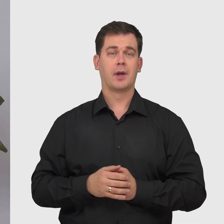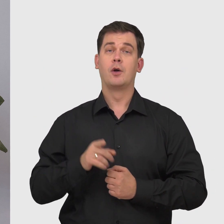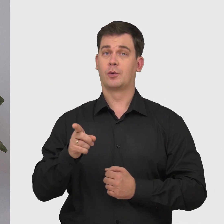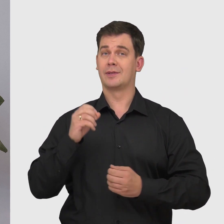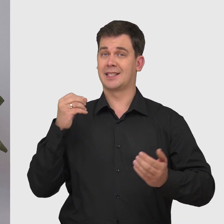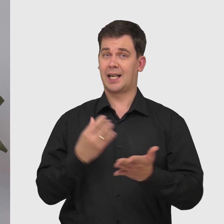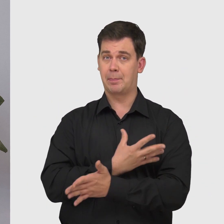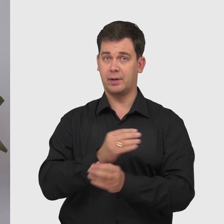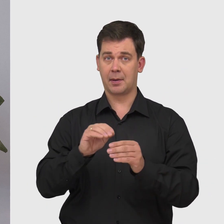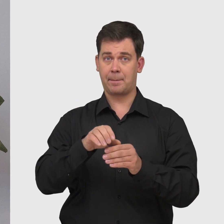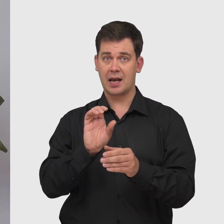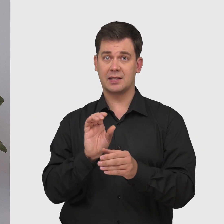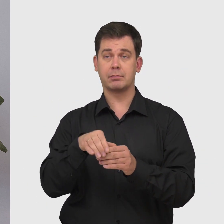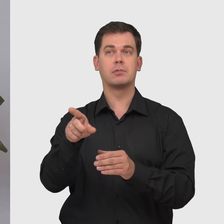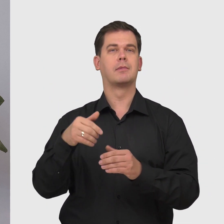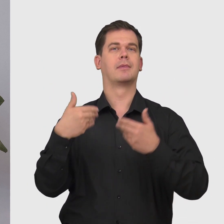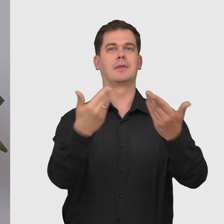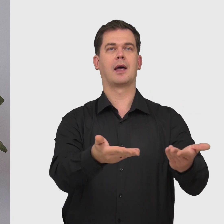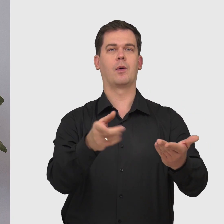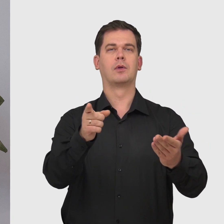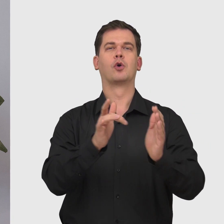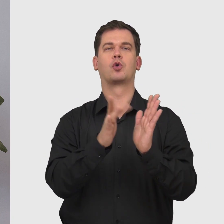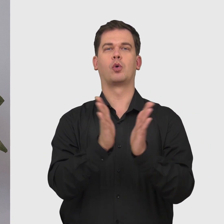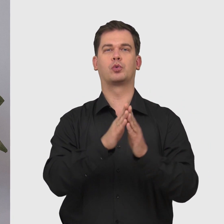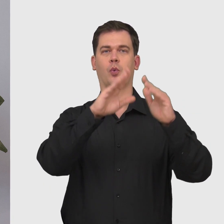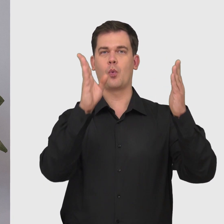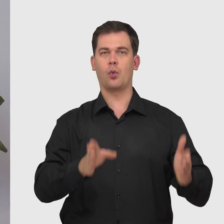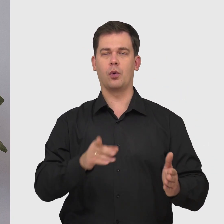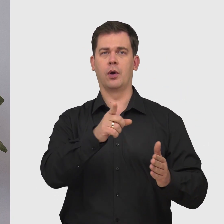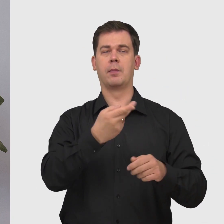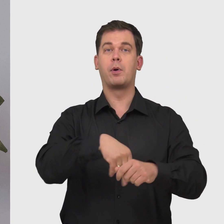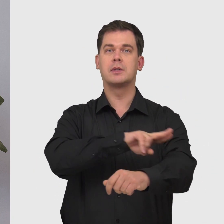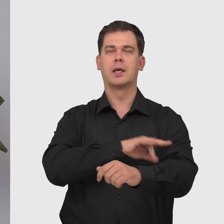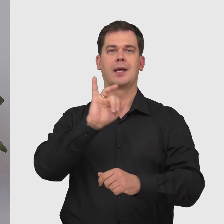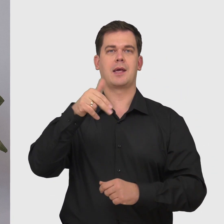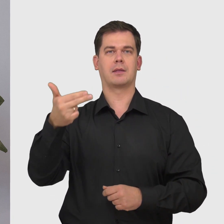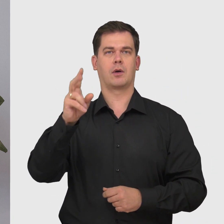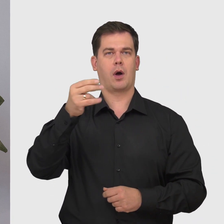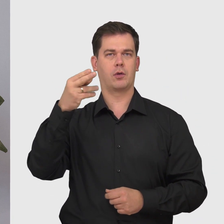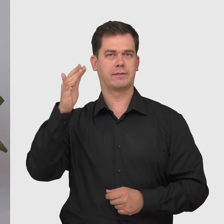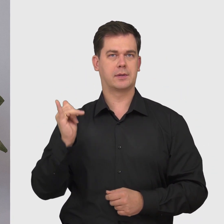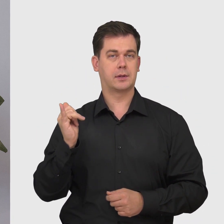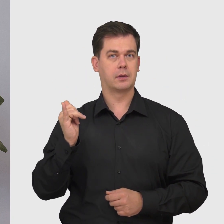I tak srebrną balsamiczkę miał ofiarować jednej z parafii poznańskich Jan Kochanowski.